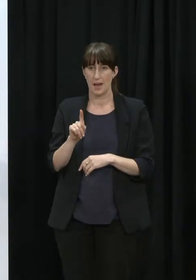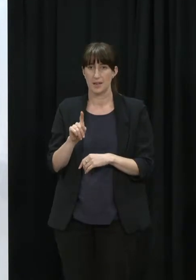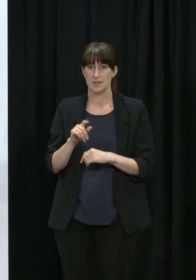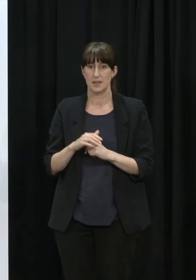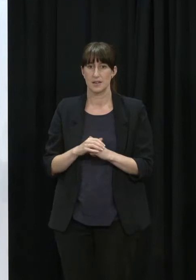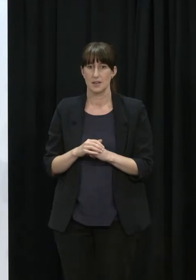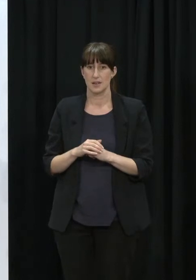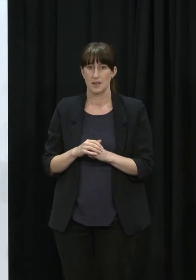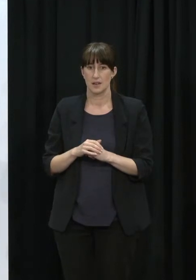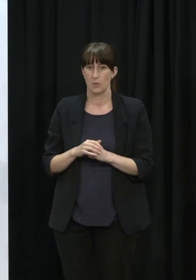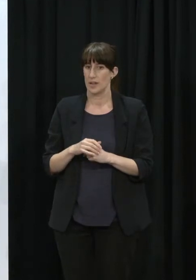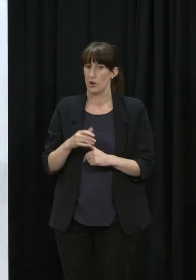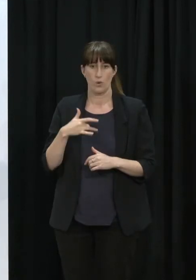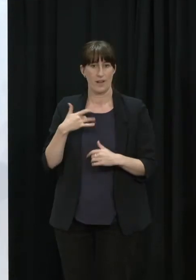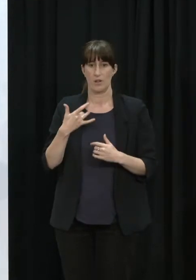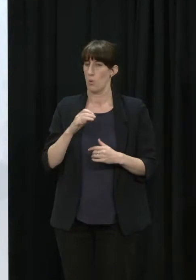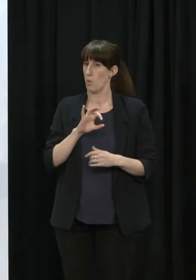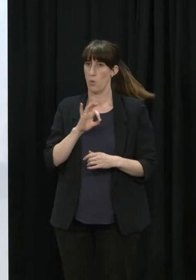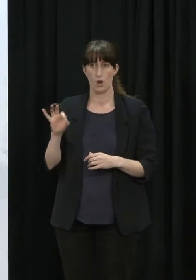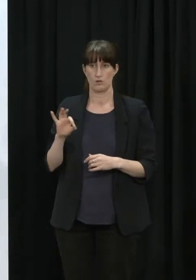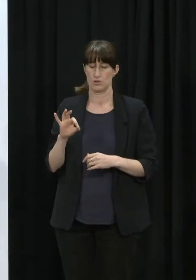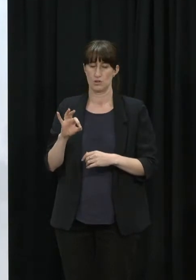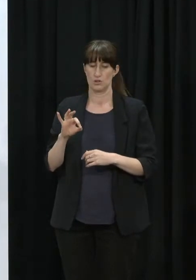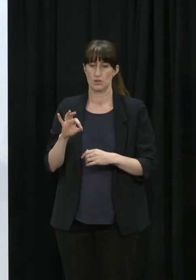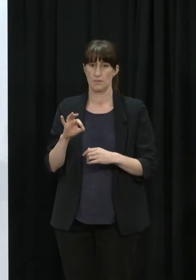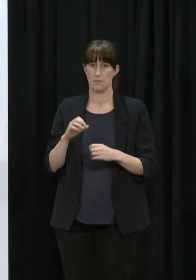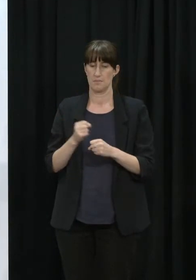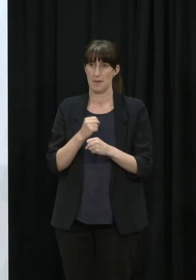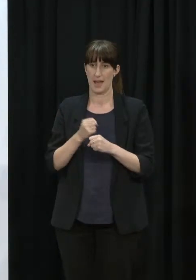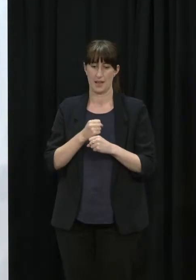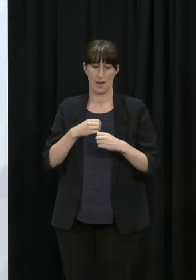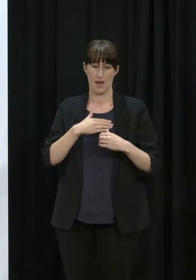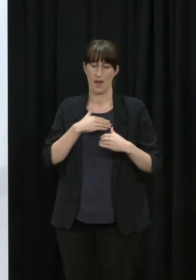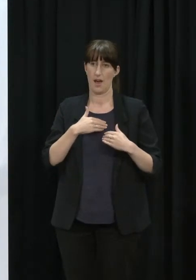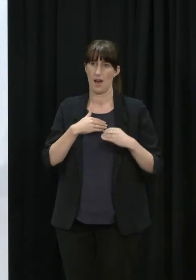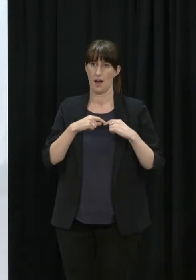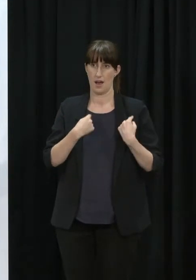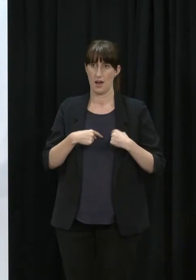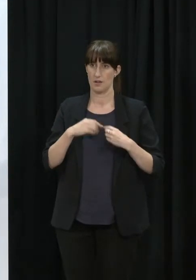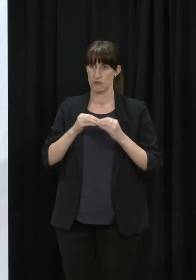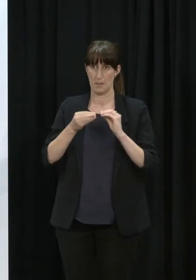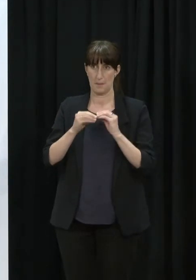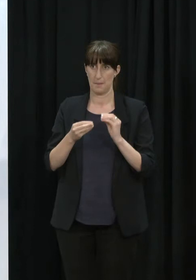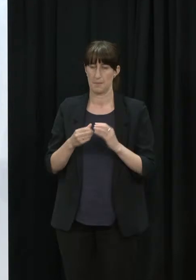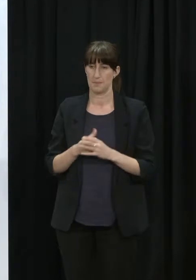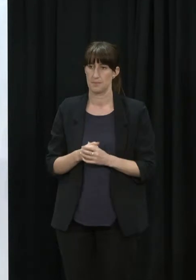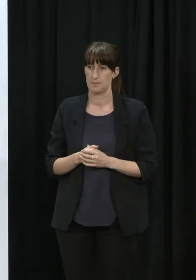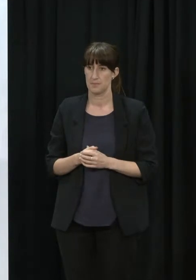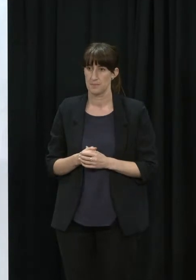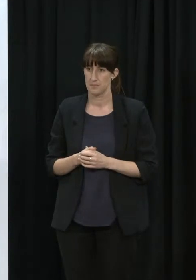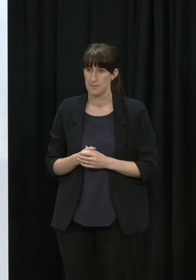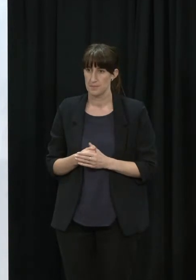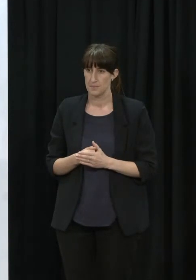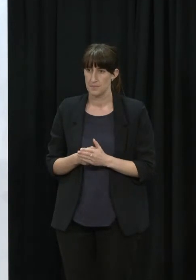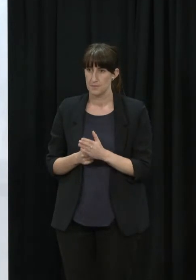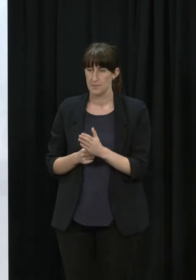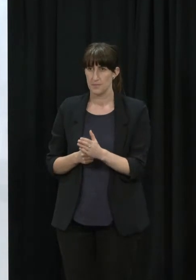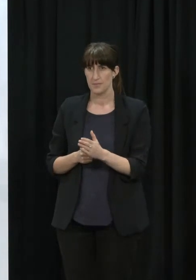ra moata, engari kei te maataki me te aro turuki i nga tohu